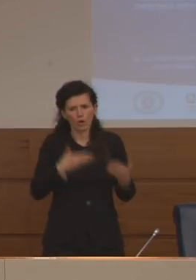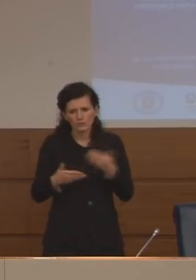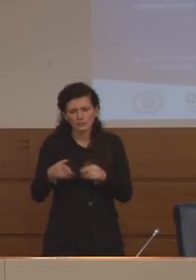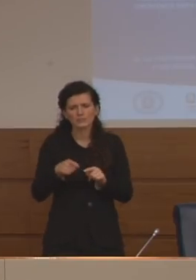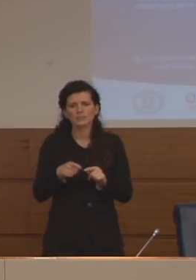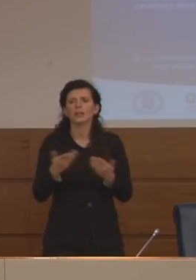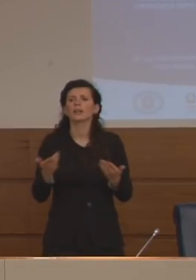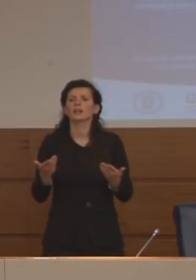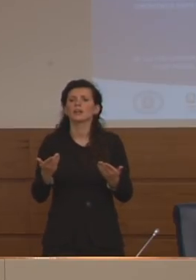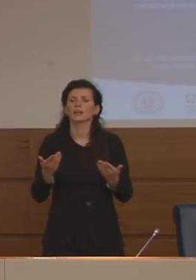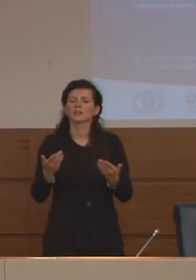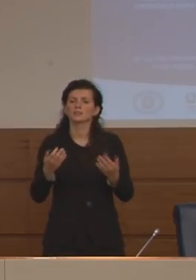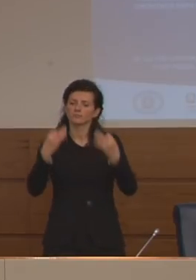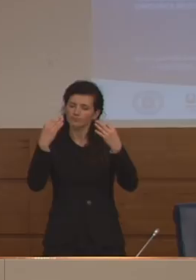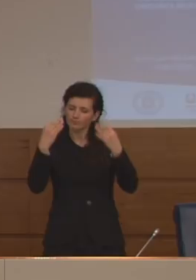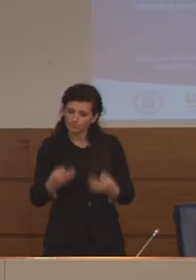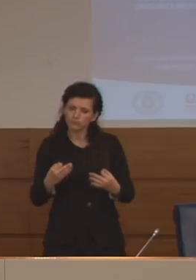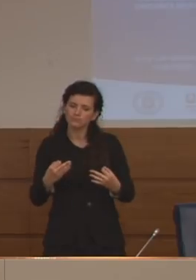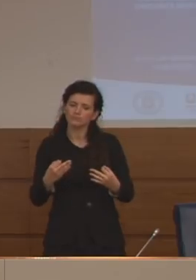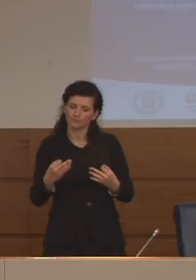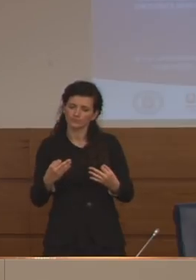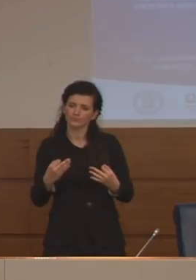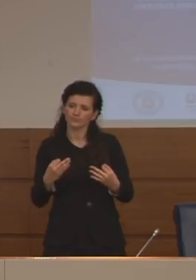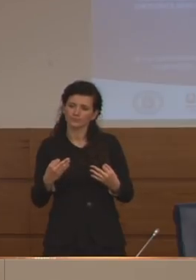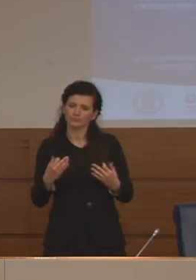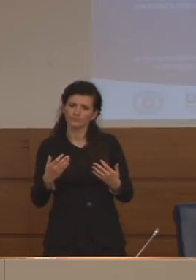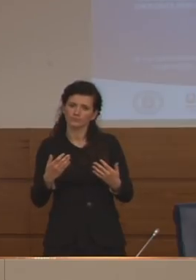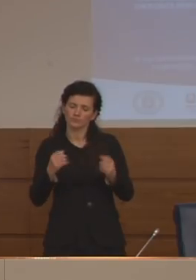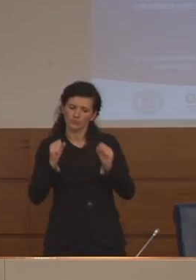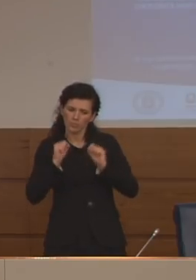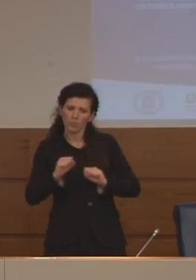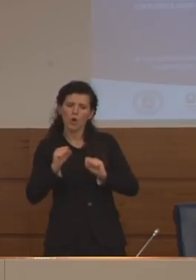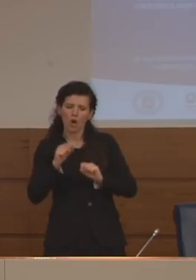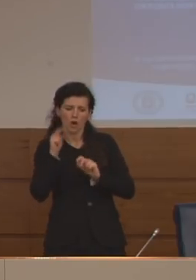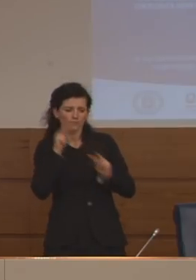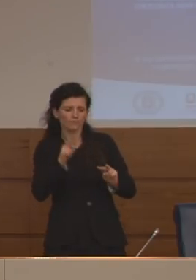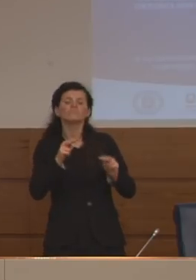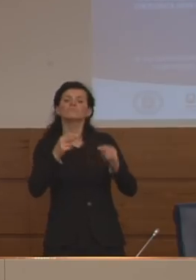di un disegno sufficientemente solido e di una plausibilità scientifica poi vengono